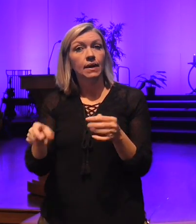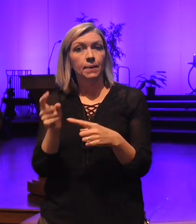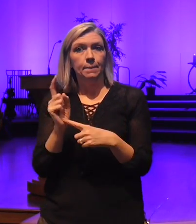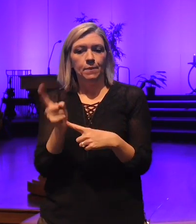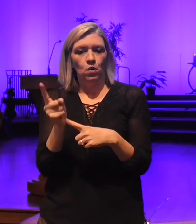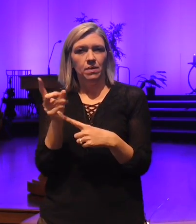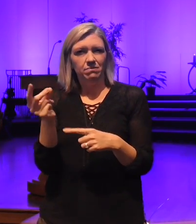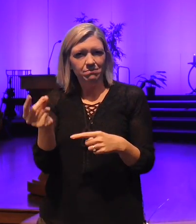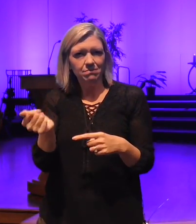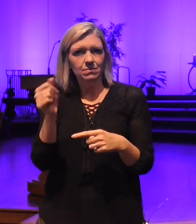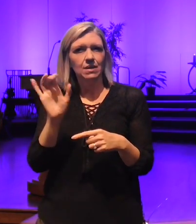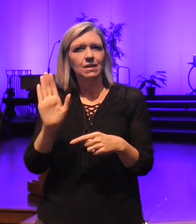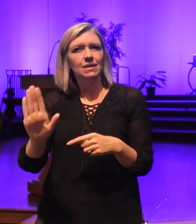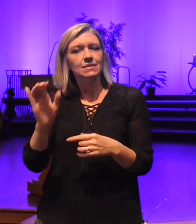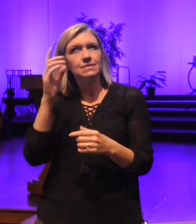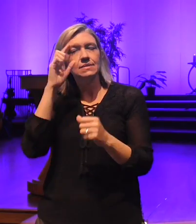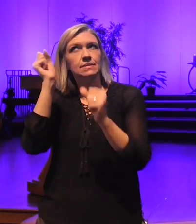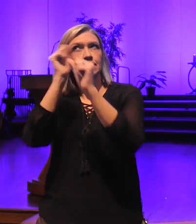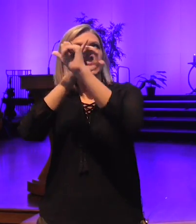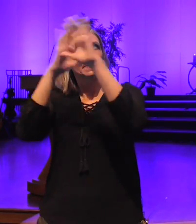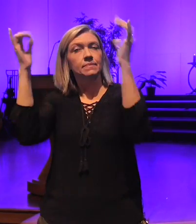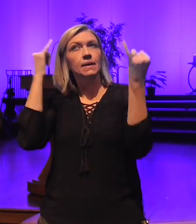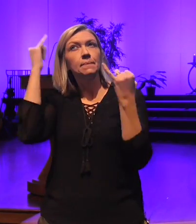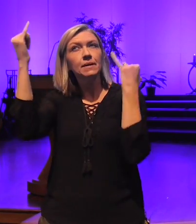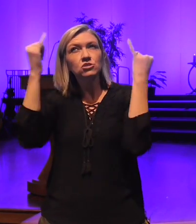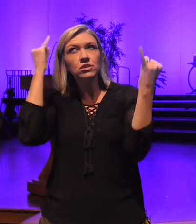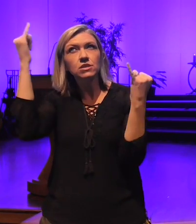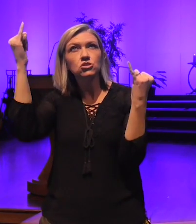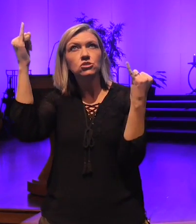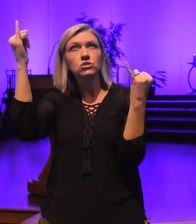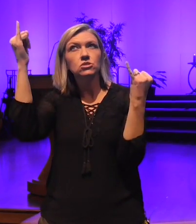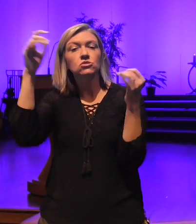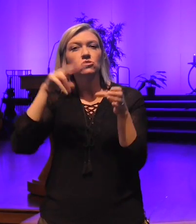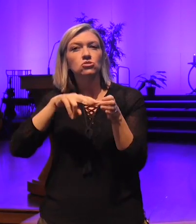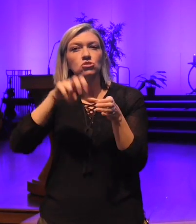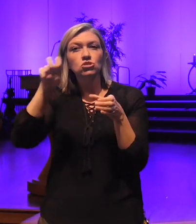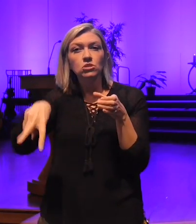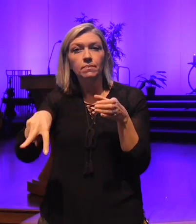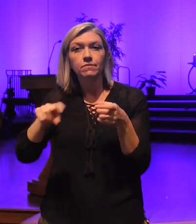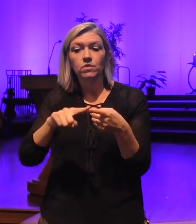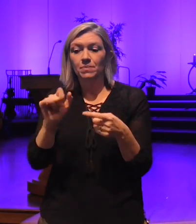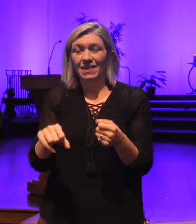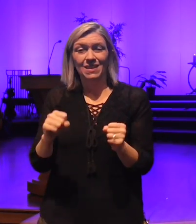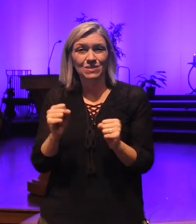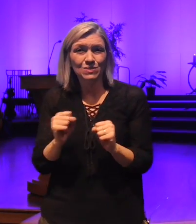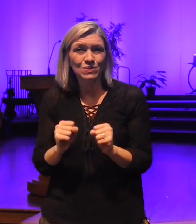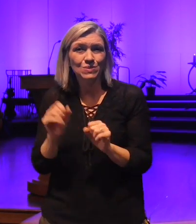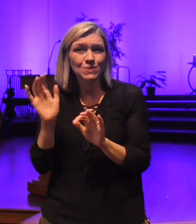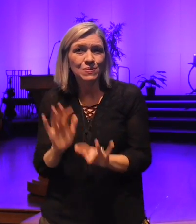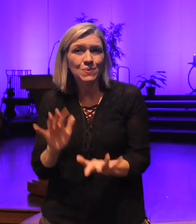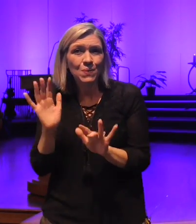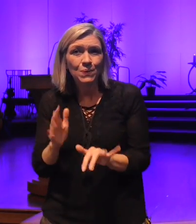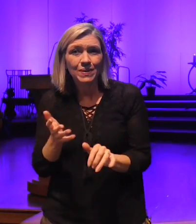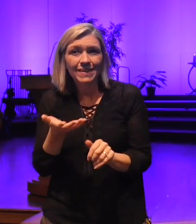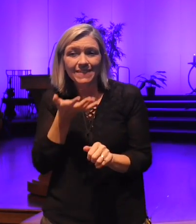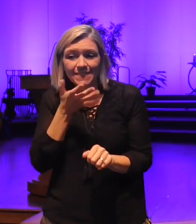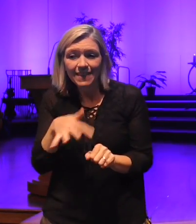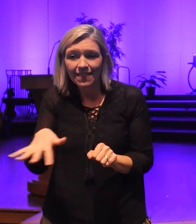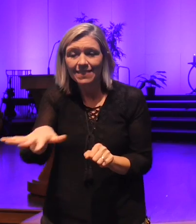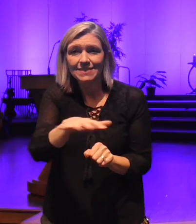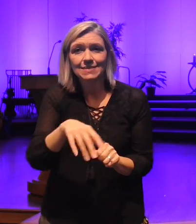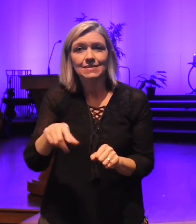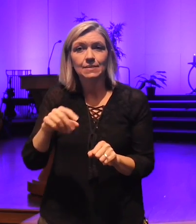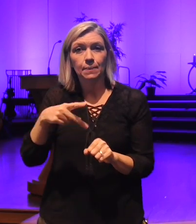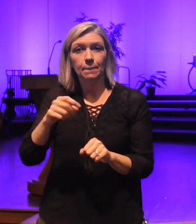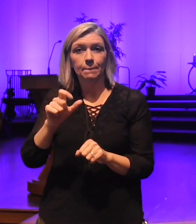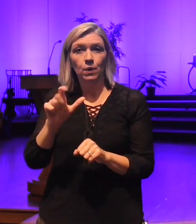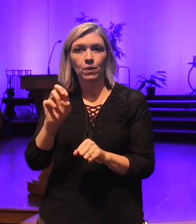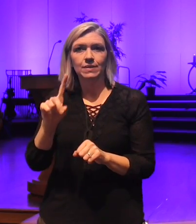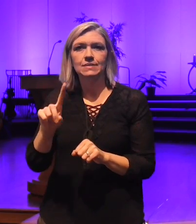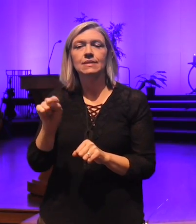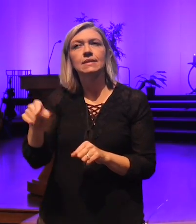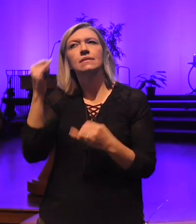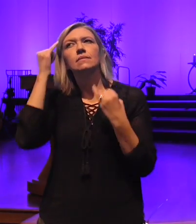su imaginación saltó de ese campo nevado en Polonia y se imaginó a sí mismo en una conferencia